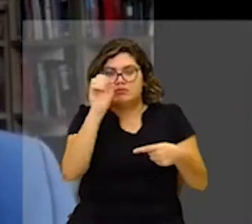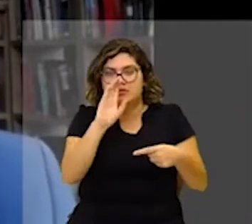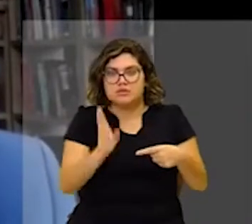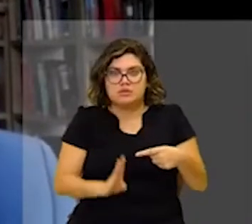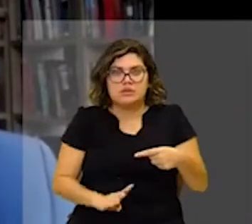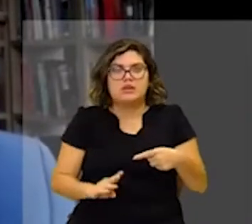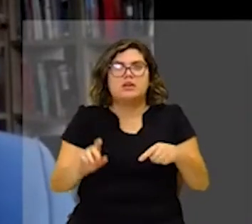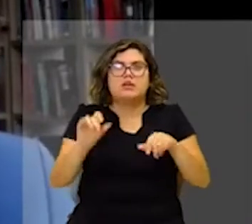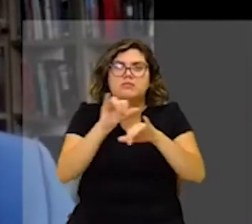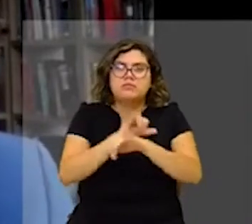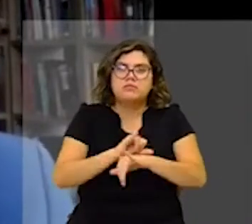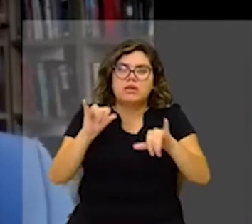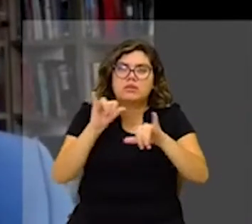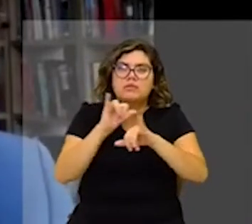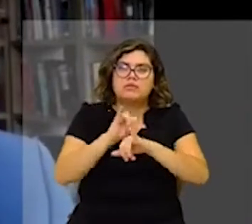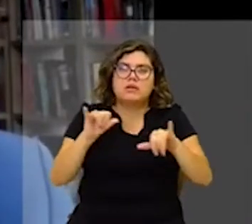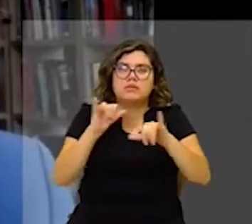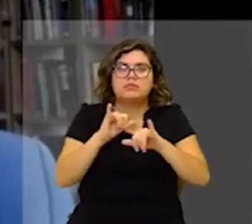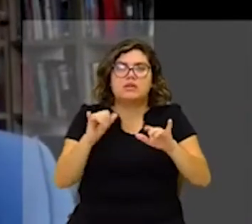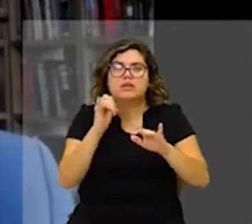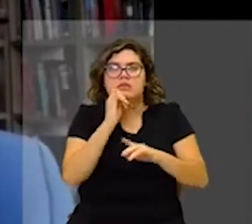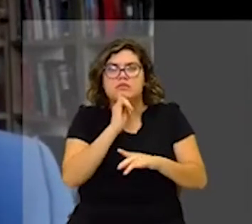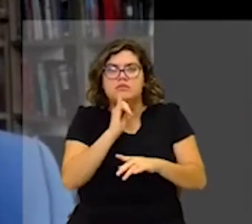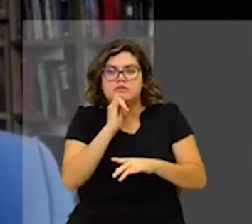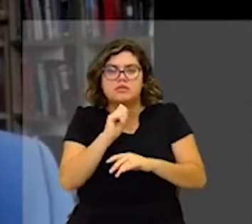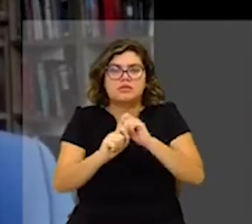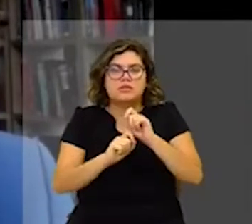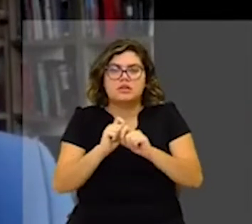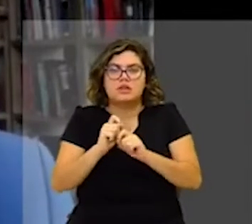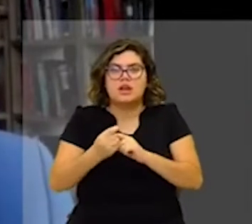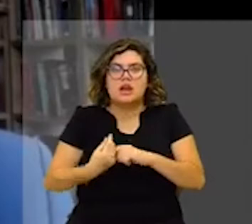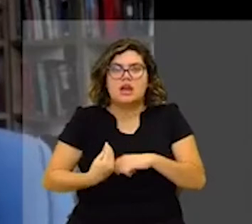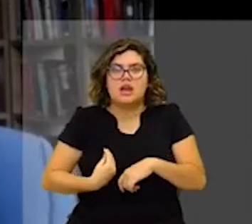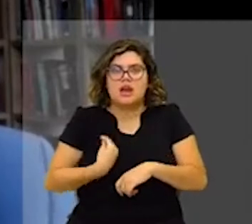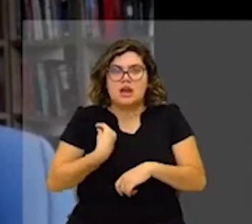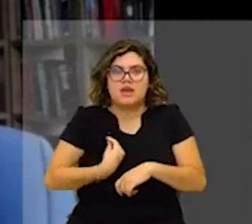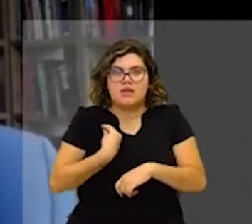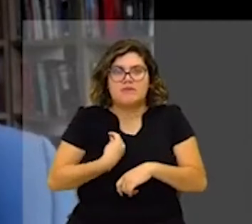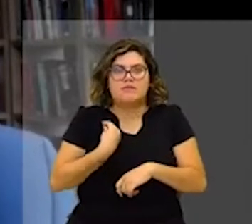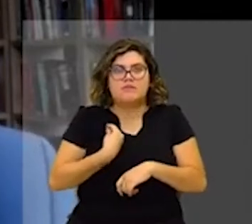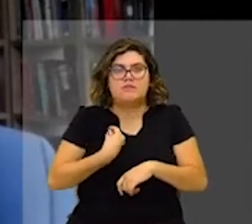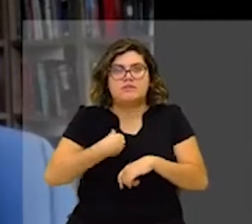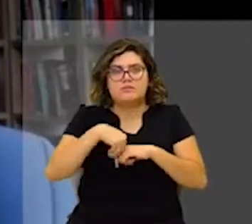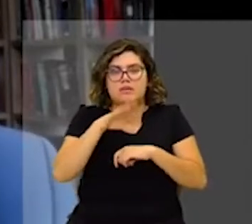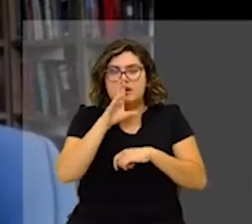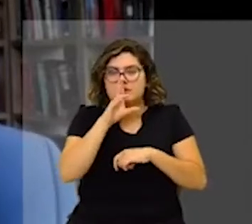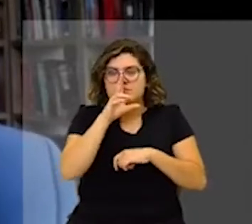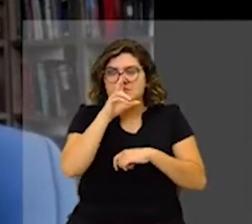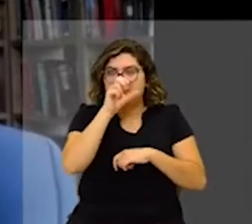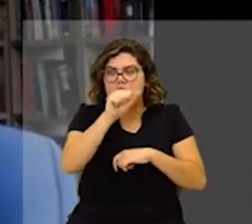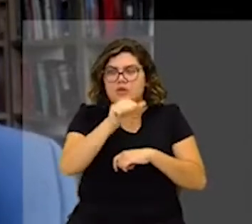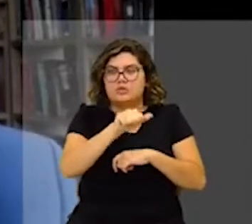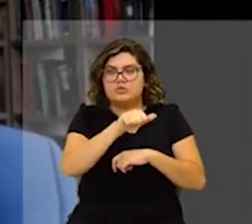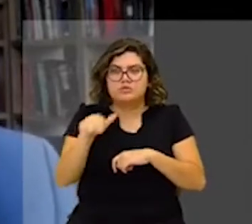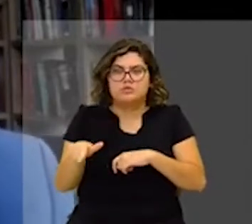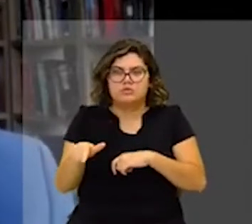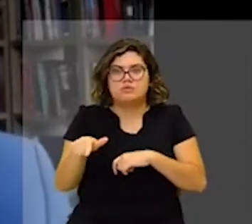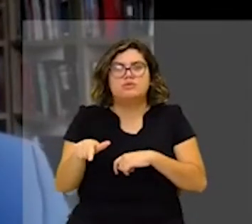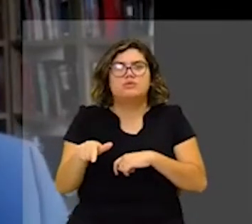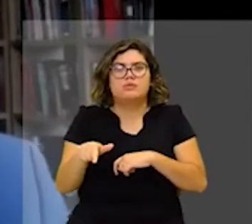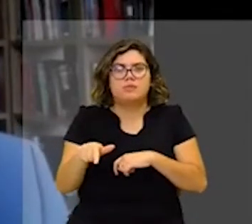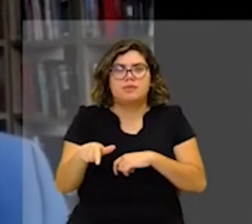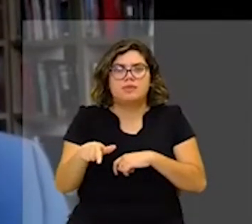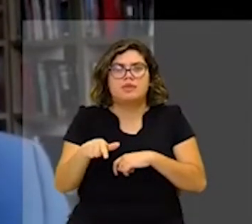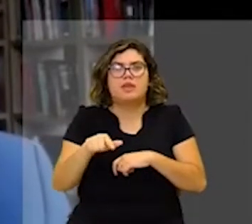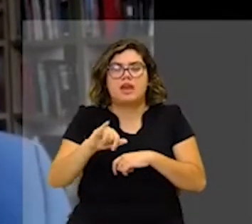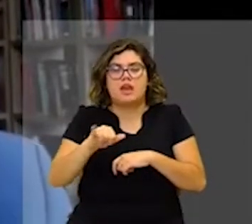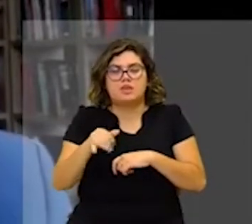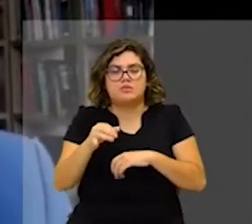exemplos de que a vida muitas vezes é mais forte do que a jurisprudência EA legislação formal